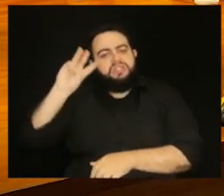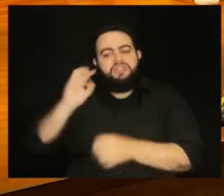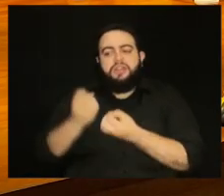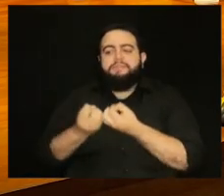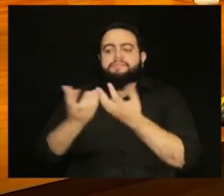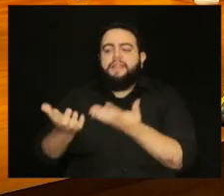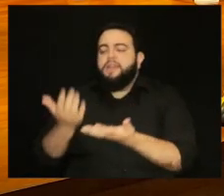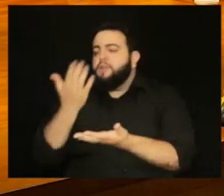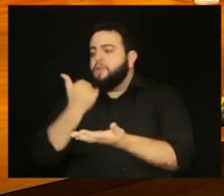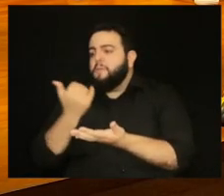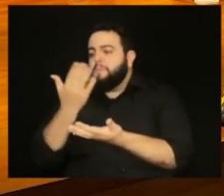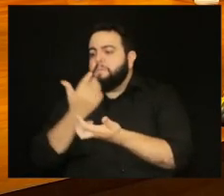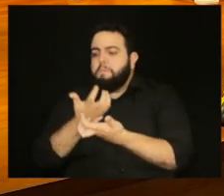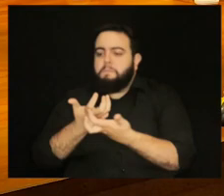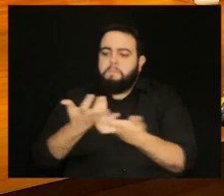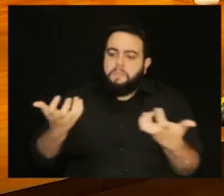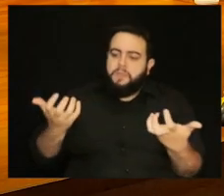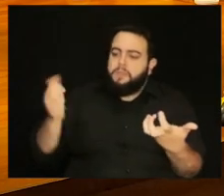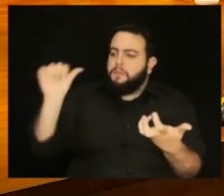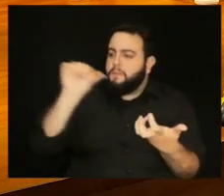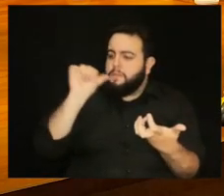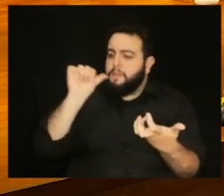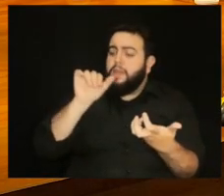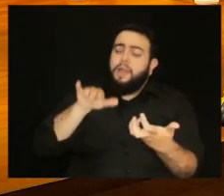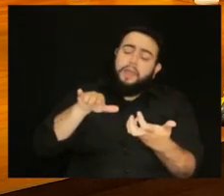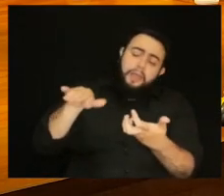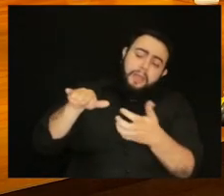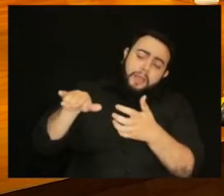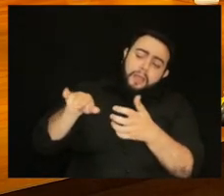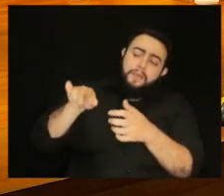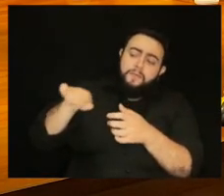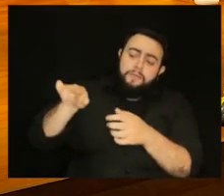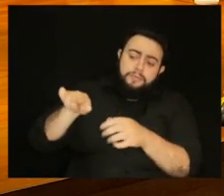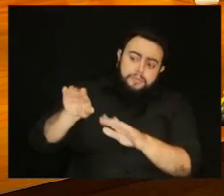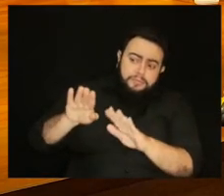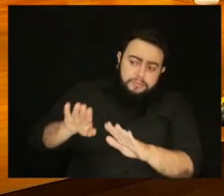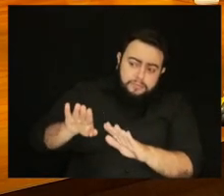todo mundo e depois dizia: já que estamos aí vamos gravar um disquinho